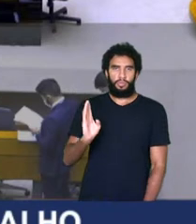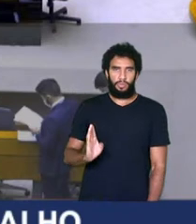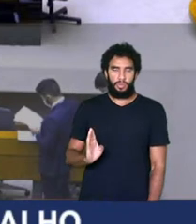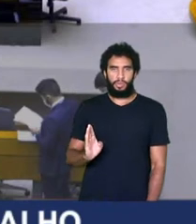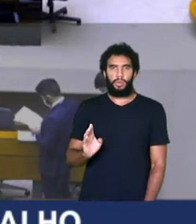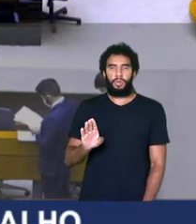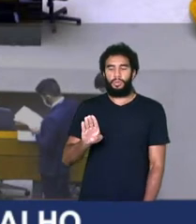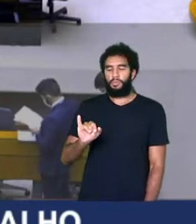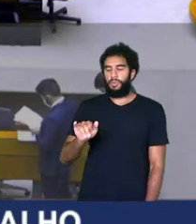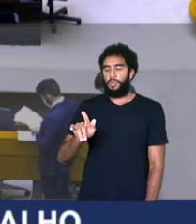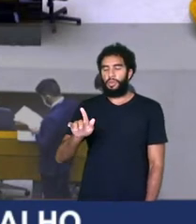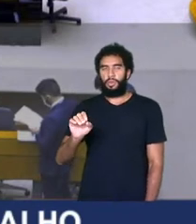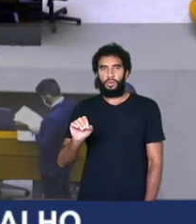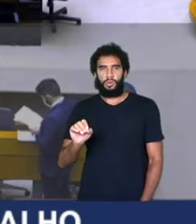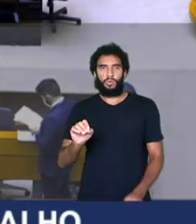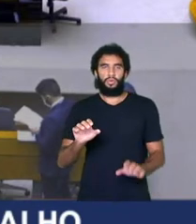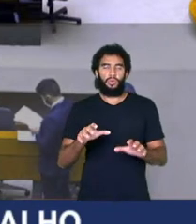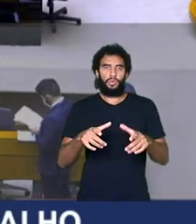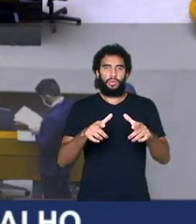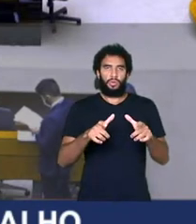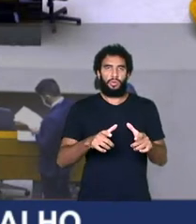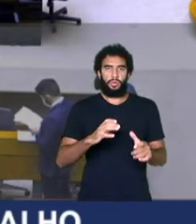HOJE OS DESTAQUES DO PROJETO DE LEI QUE LEGALIZA OS JOGOS NO BRASIL. OS BINGOS E